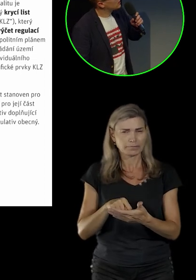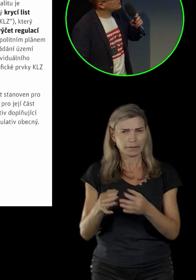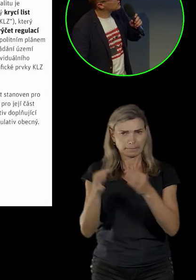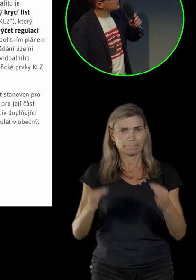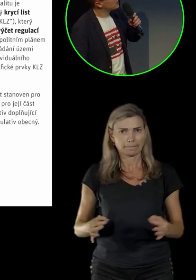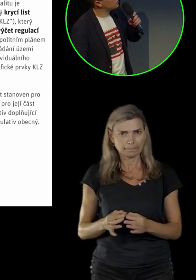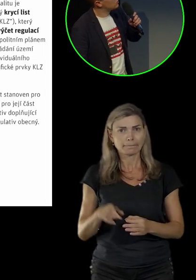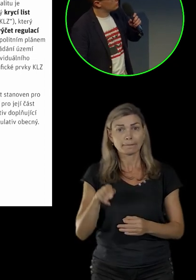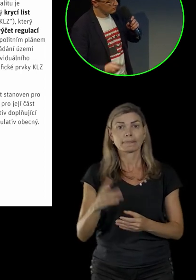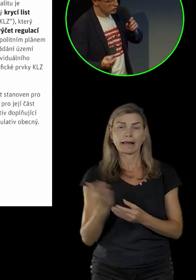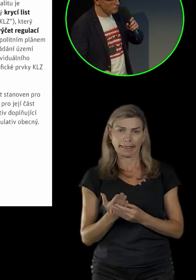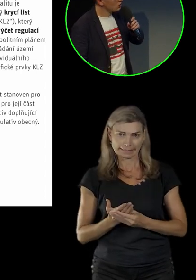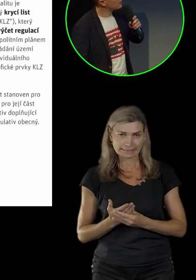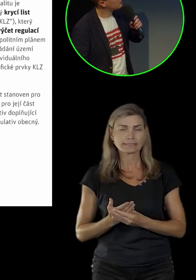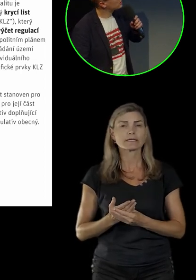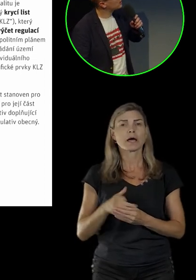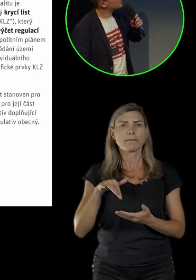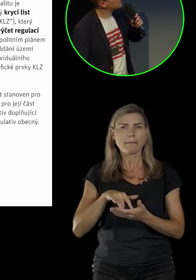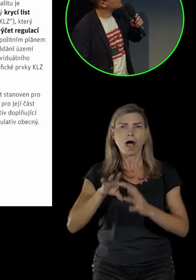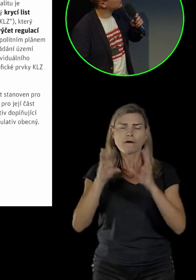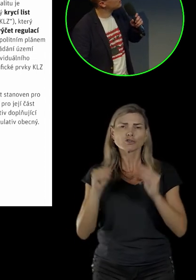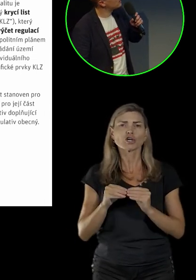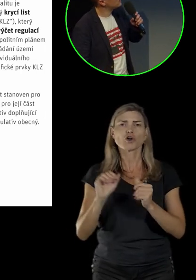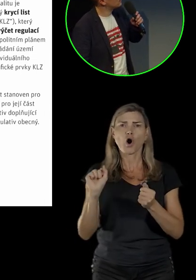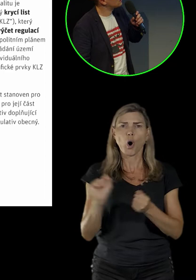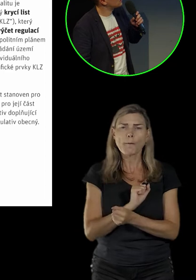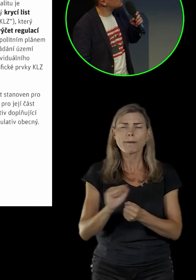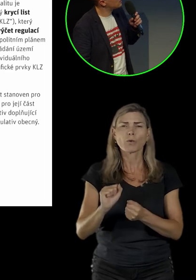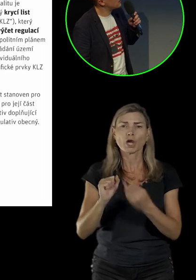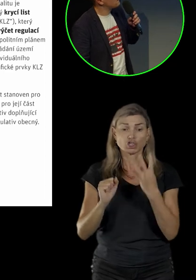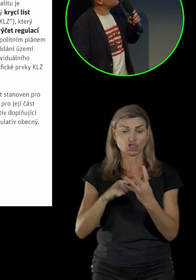v těch krycích listech jsou zopakované všechny regulativity, čtyři základní vlastnosti,